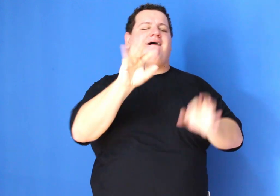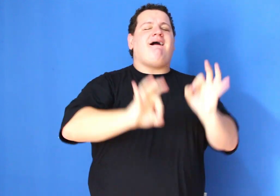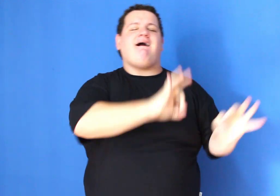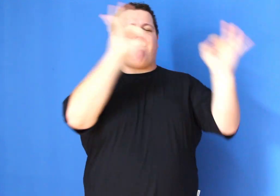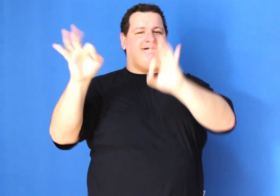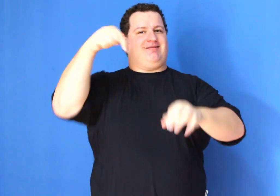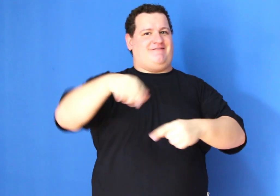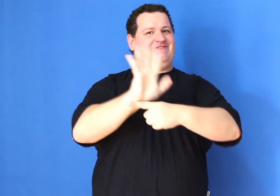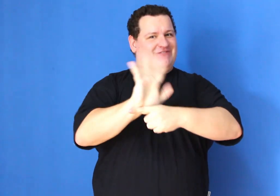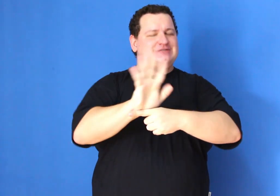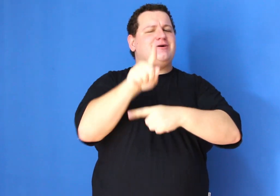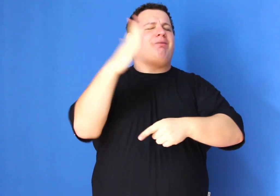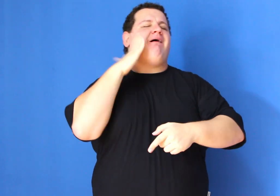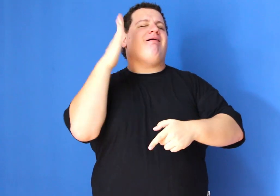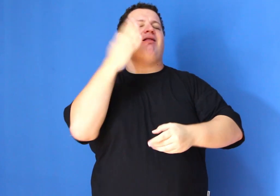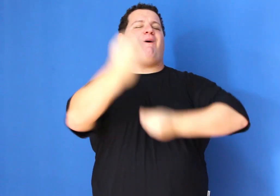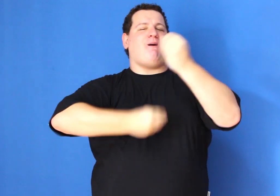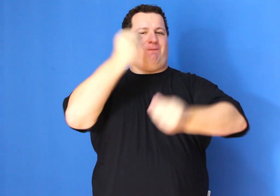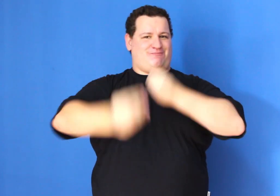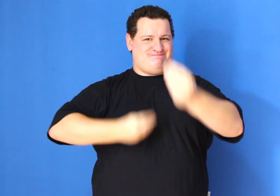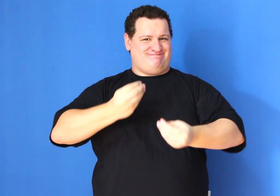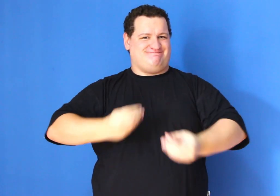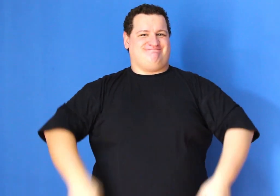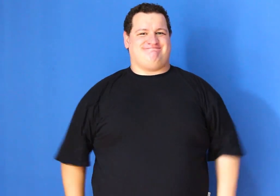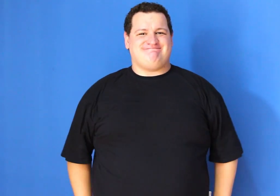Assista o vídeo para compreender melhor.